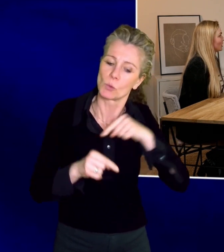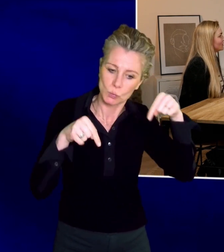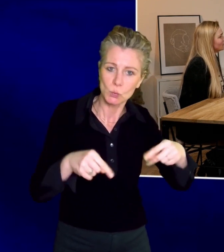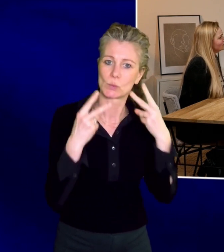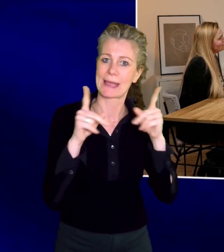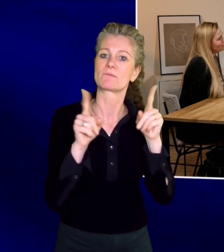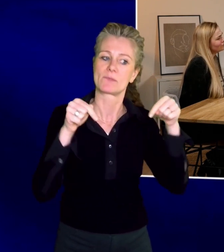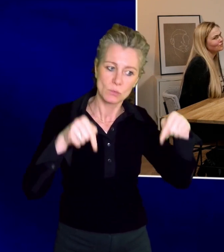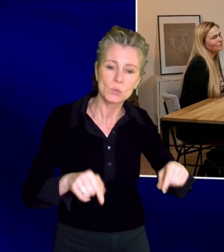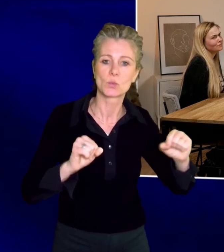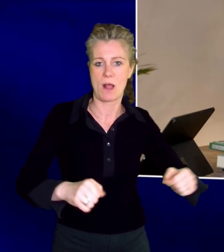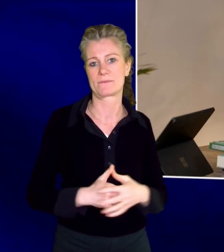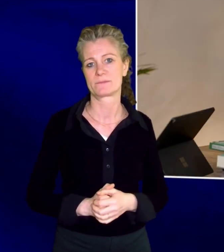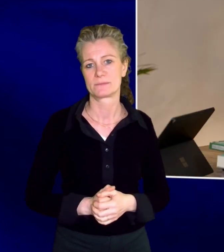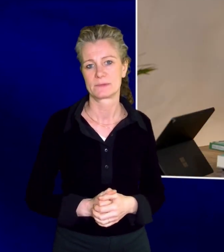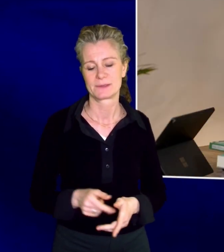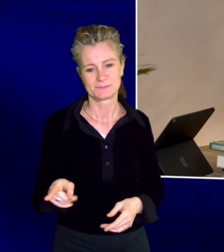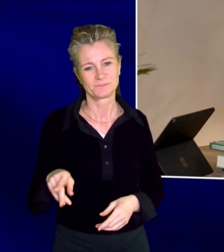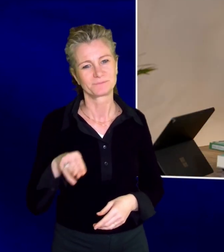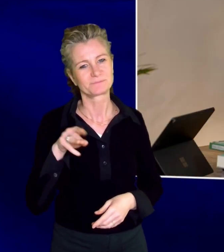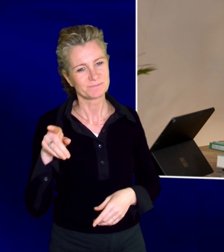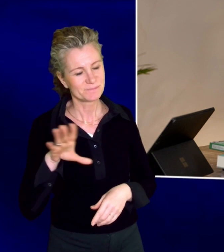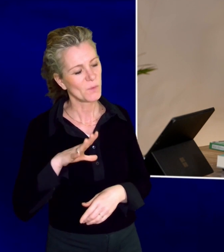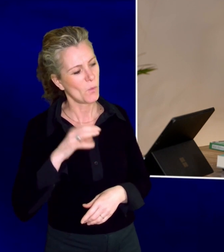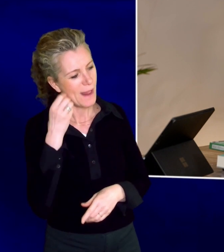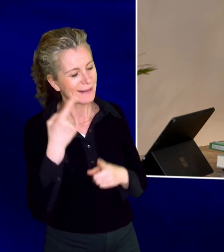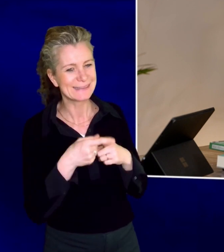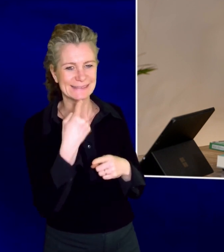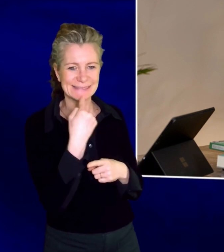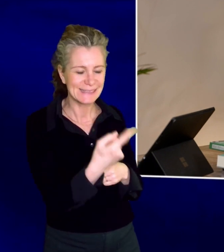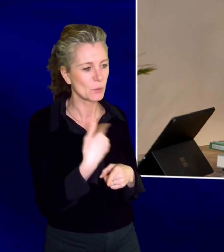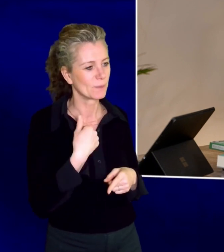Ik zie ook telkens verwezen worden naar fijne gesprekken voeren, andere mensen.